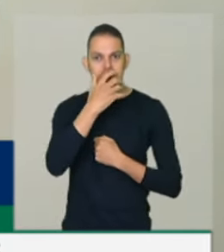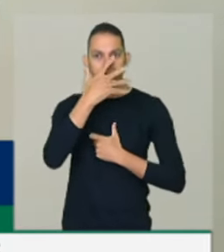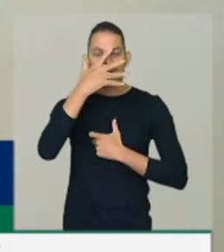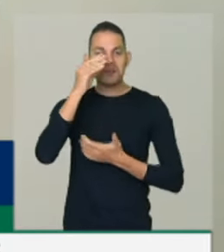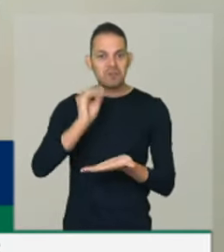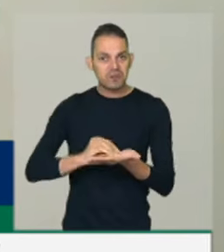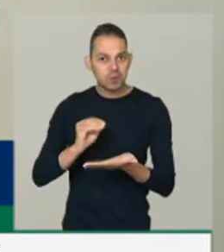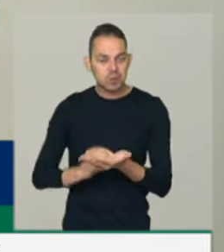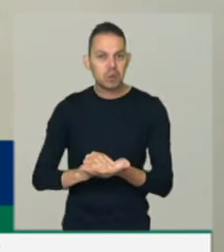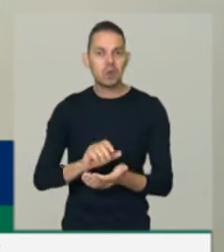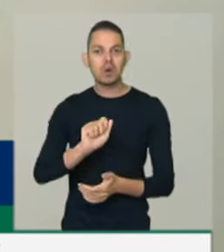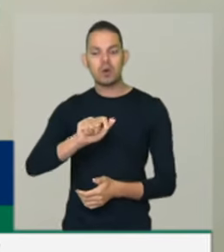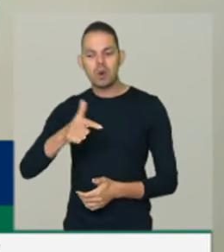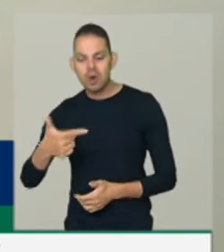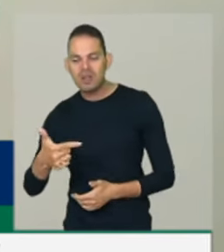PROJEÇÃO DA ENTREGA DAS VACINAS, E NÓS ESTAMOS NO